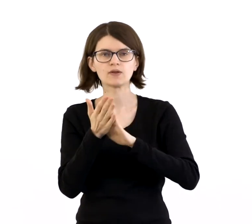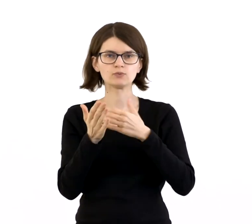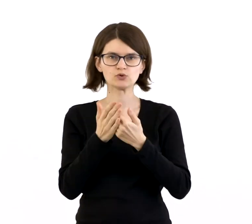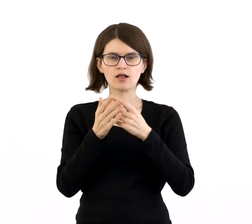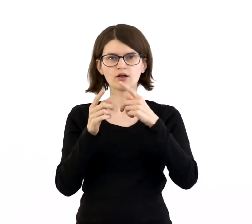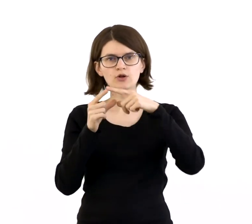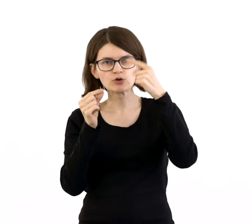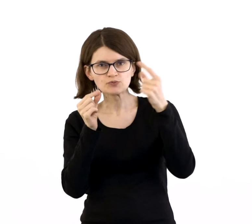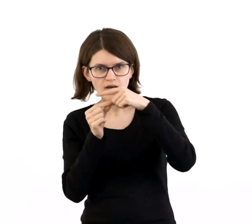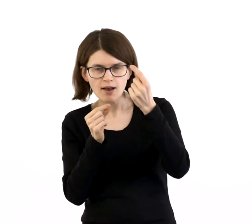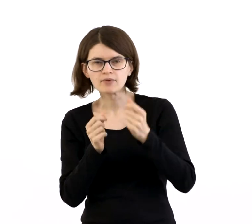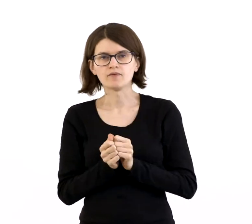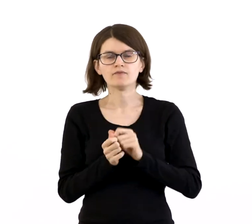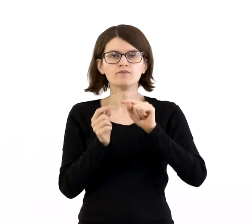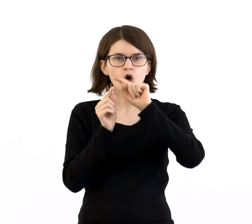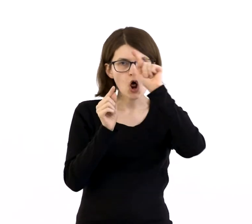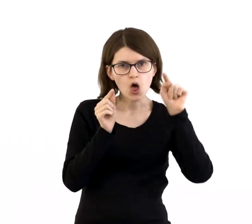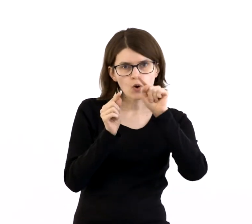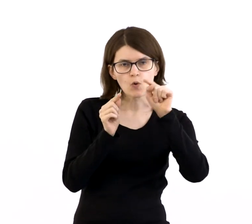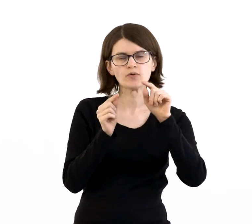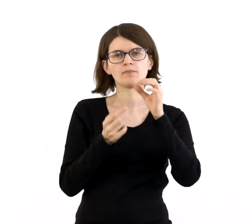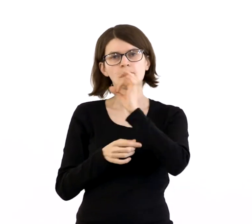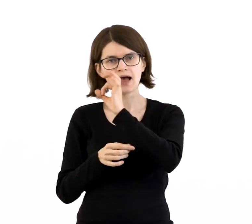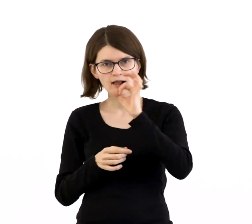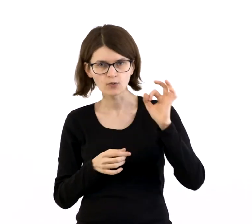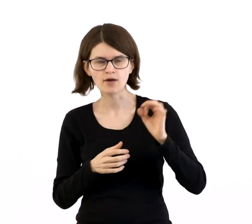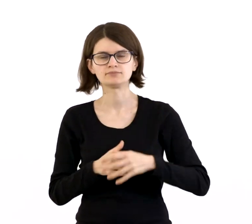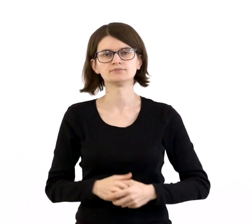(palmety – liście palmy, woluty, perełki).